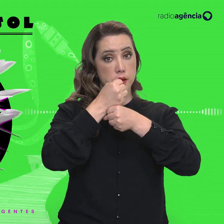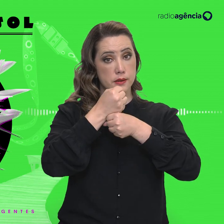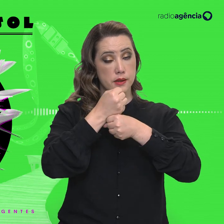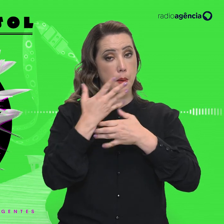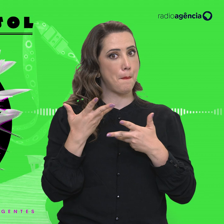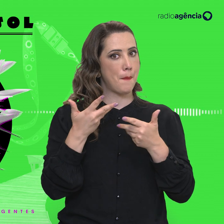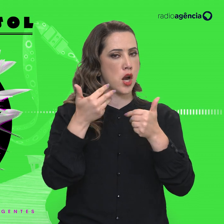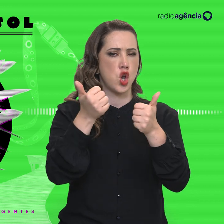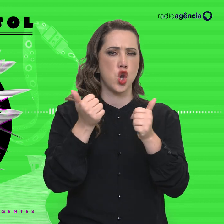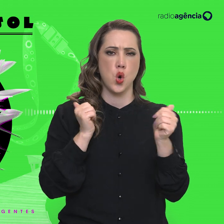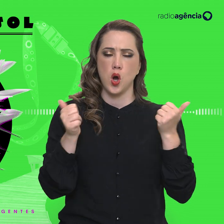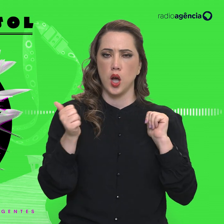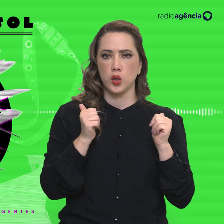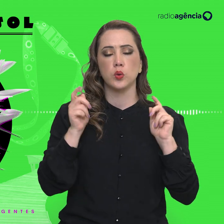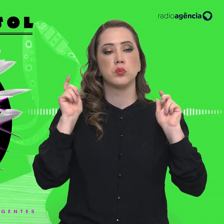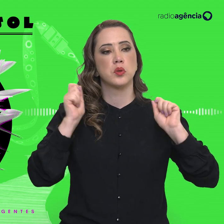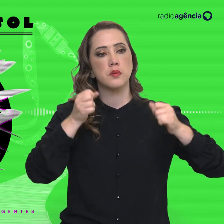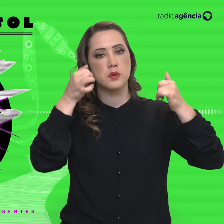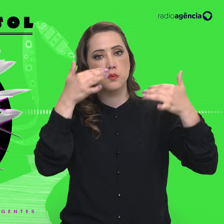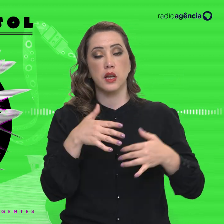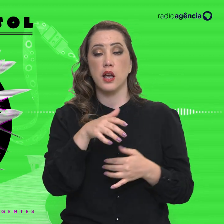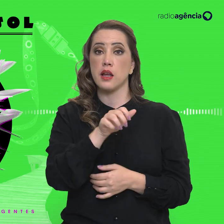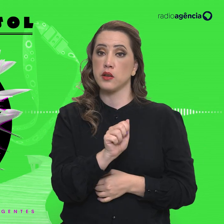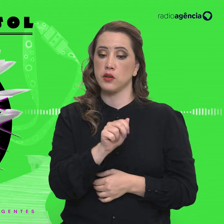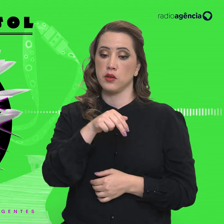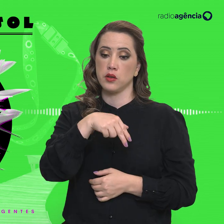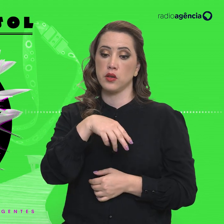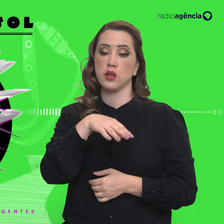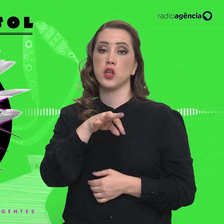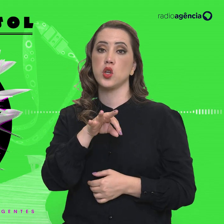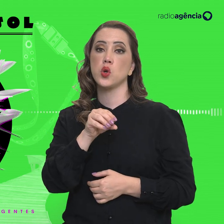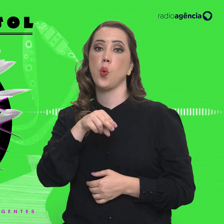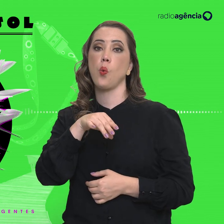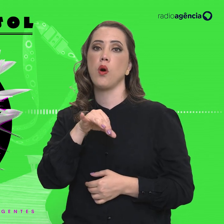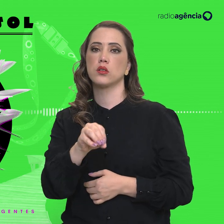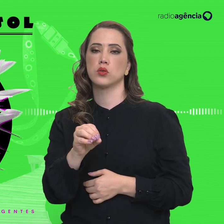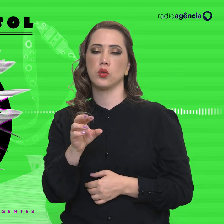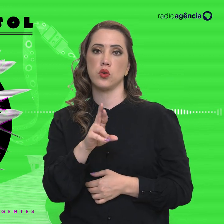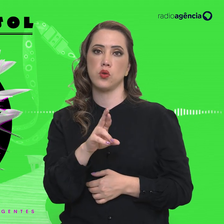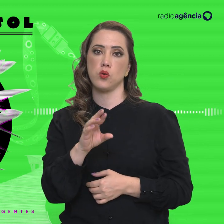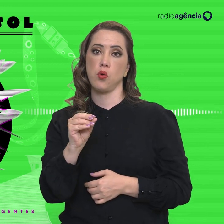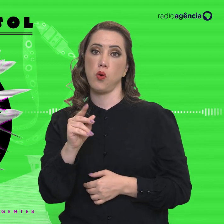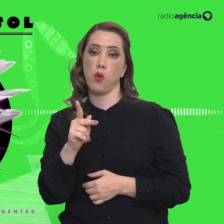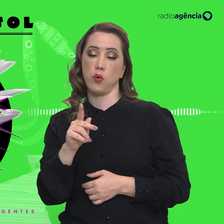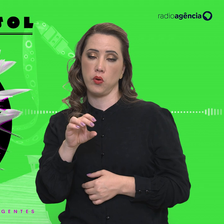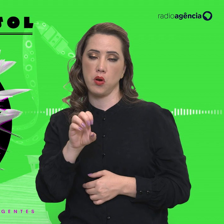podemos afirmar, com certeza, que Anthony Hopkins domina a arte da atuação e camuflagem. [mudando o canal da tv] 🎶